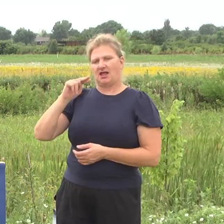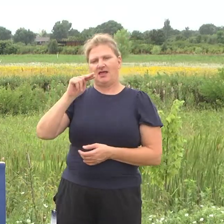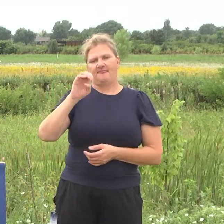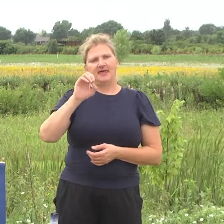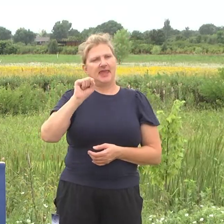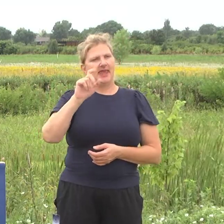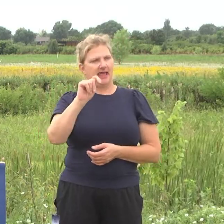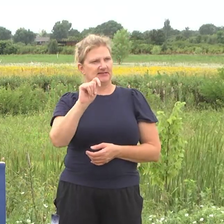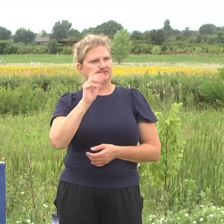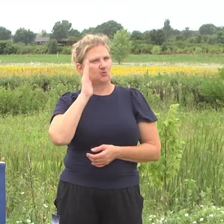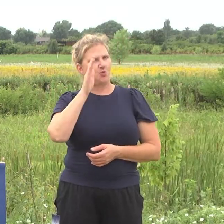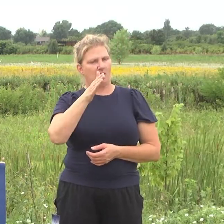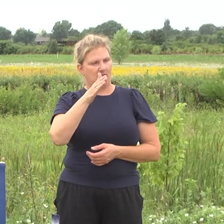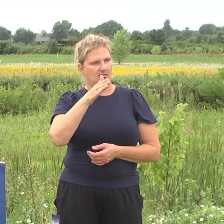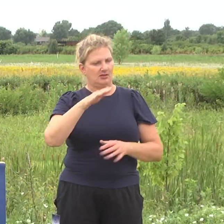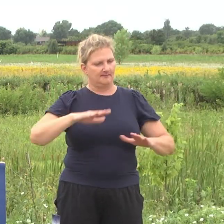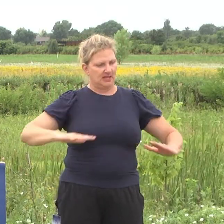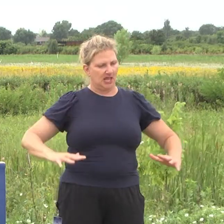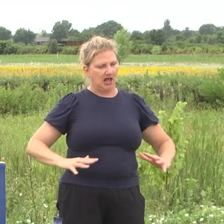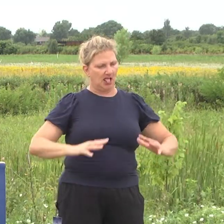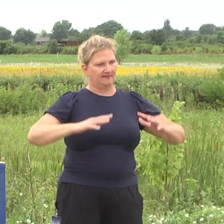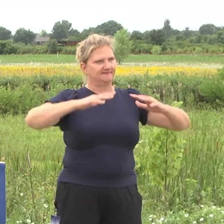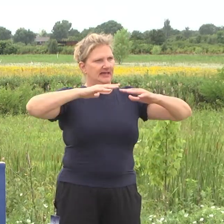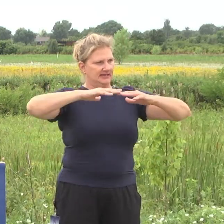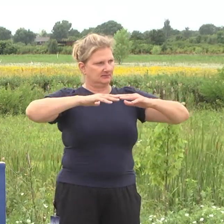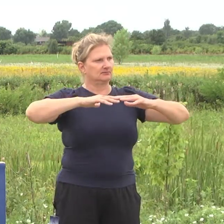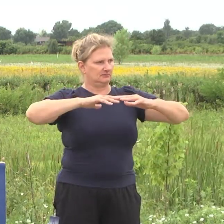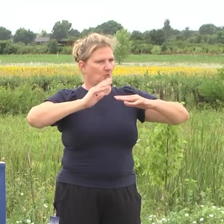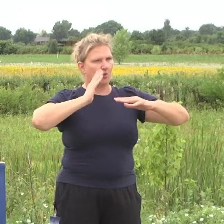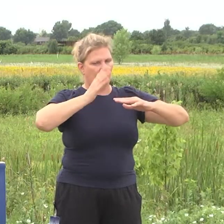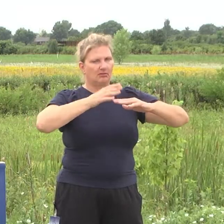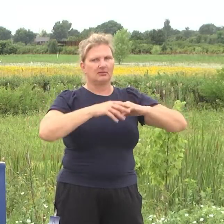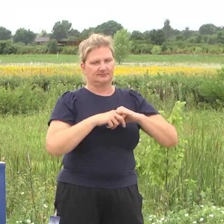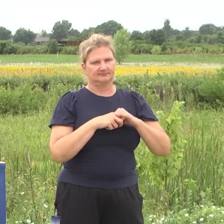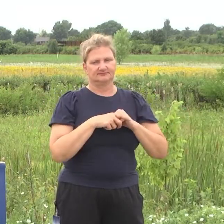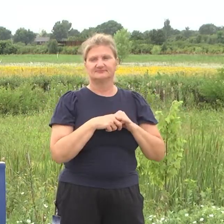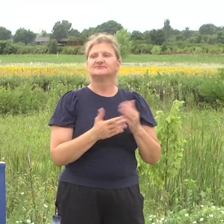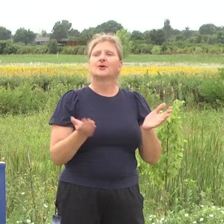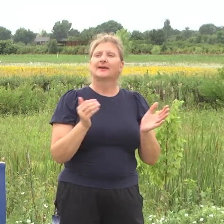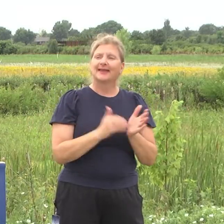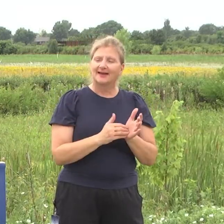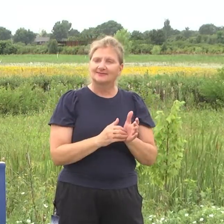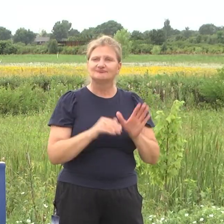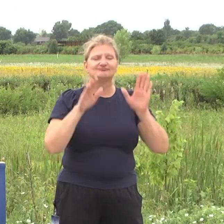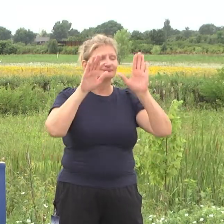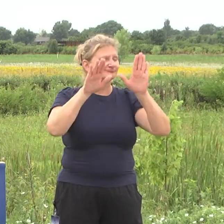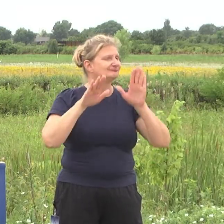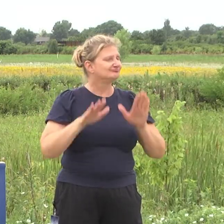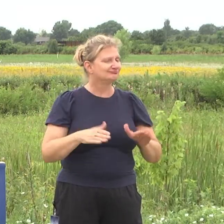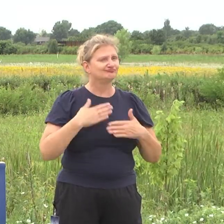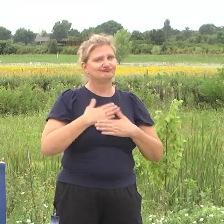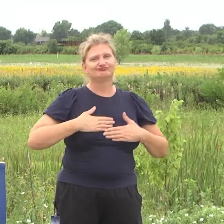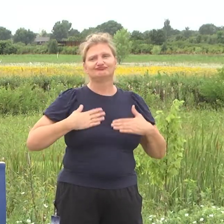del parque de humedales. Ha sido un gran placer trabajar con la ciudad de Witchah